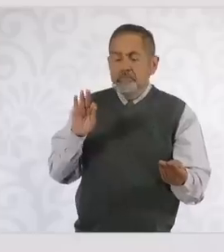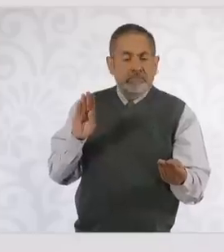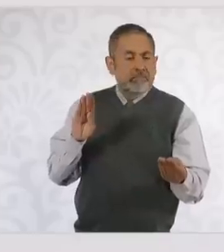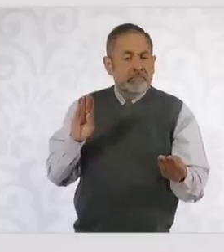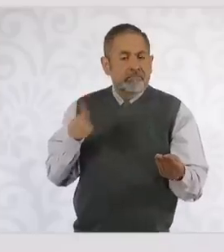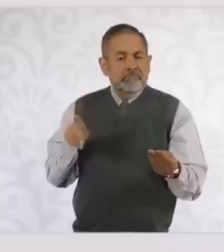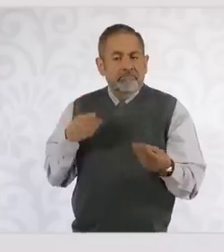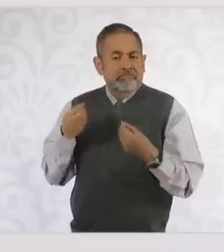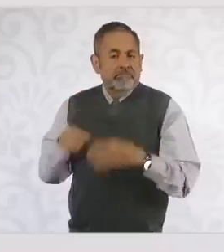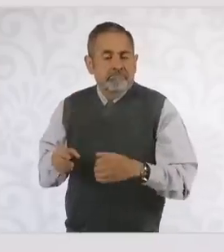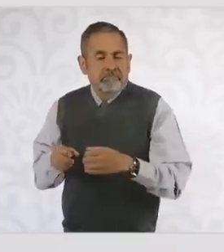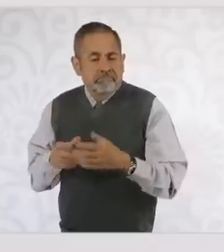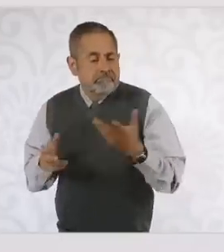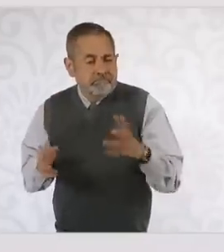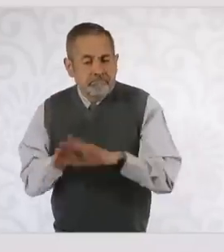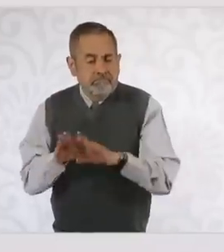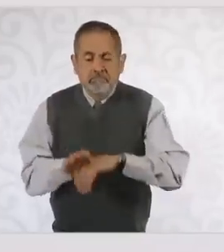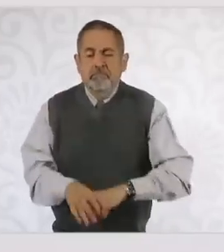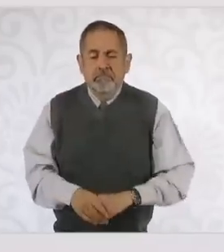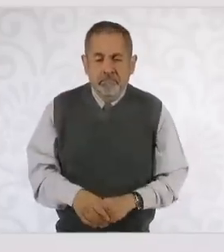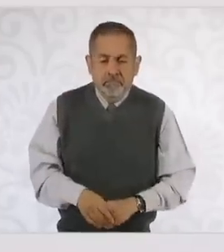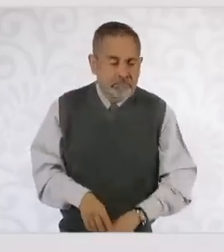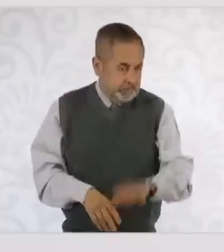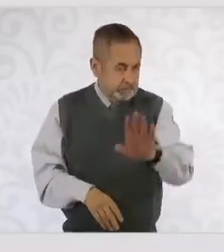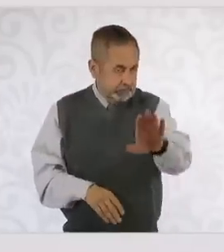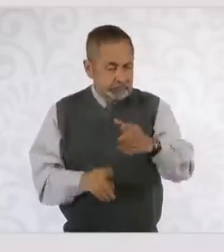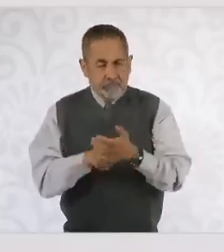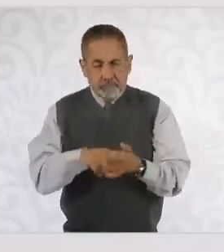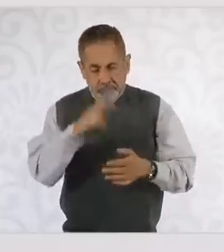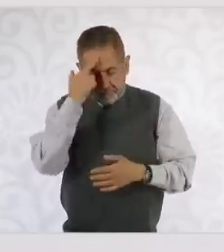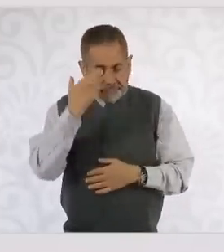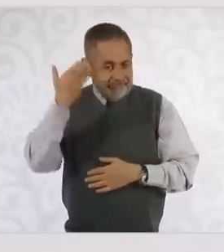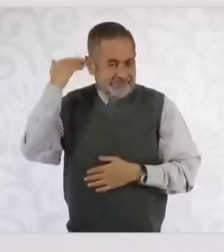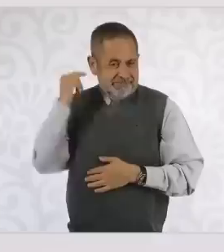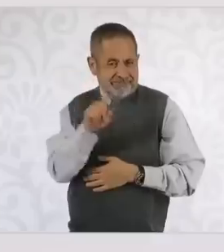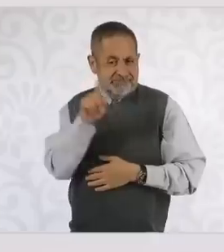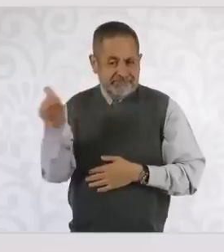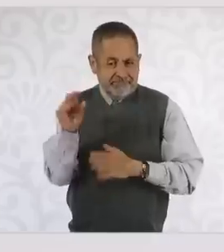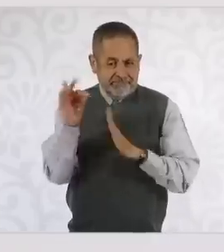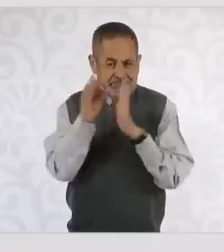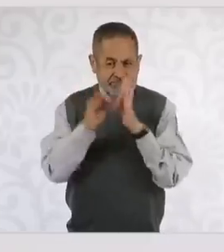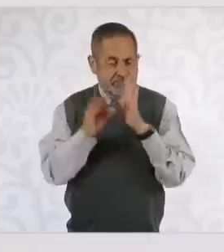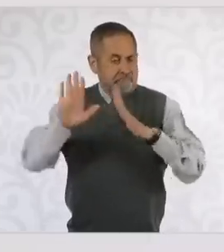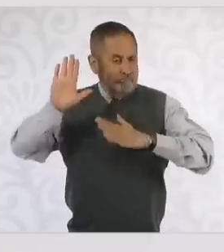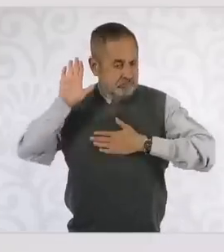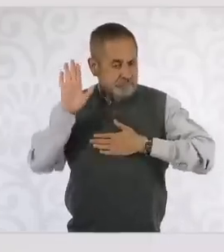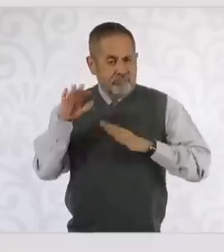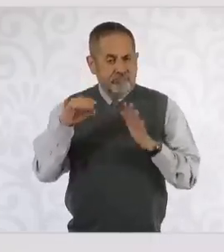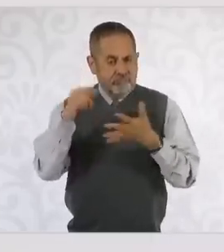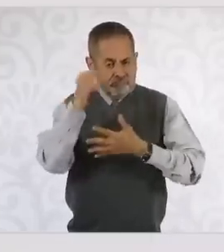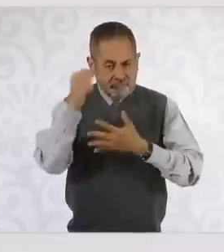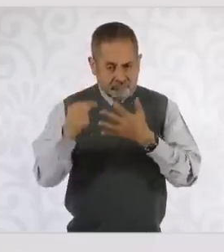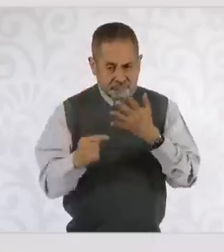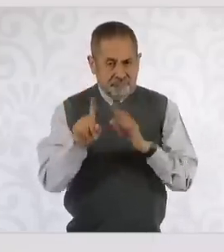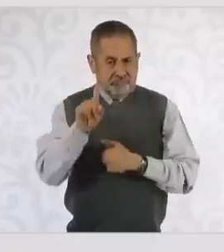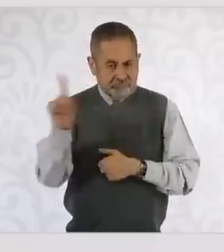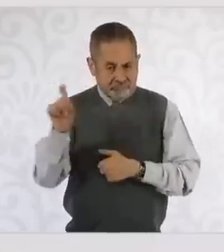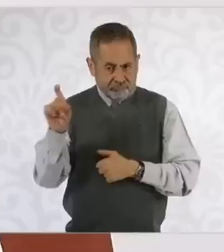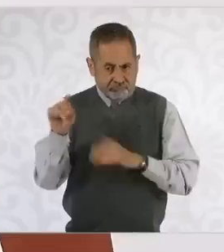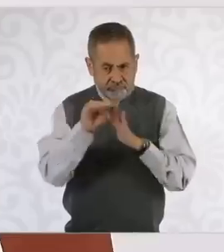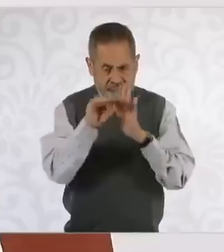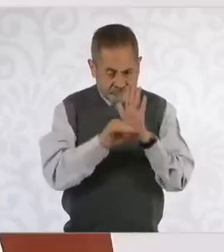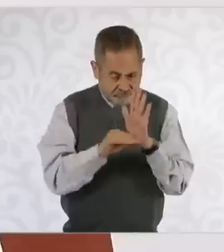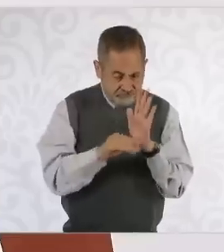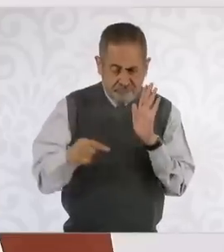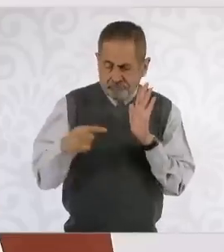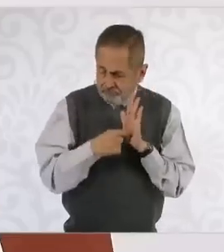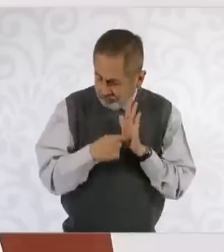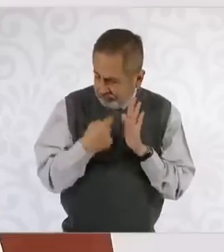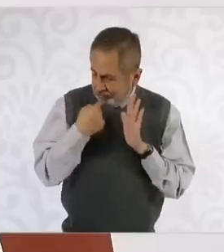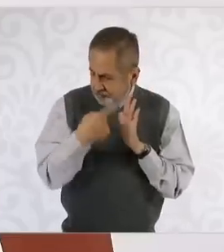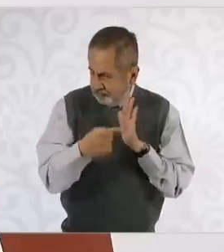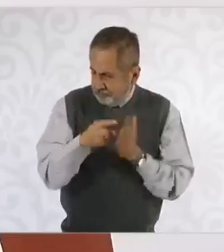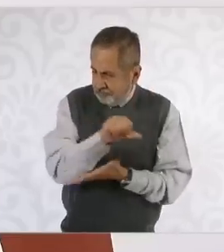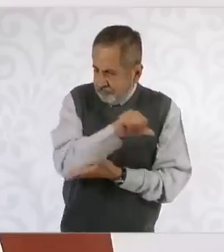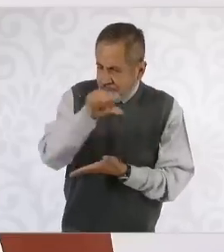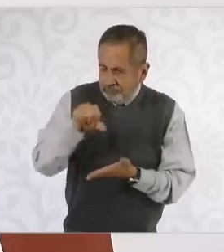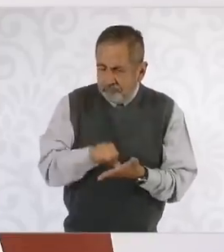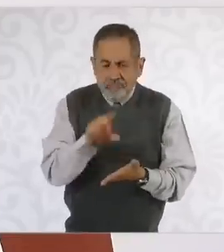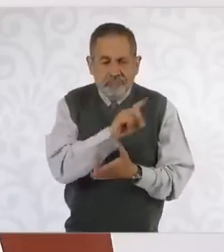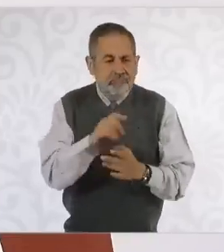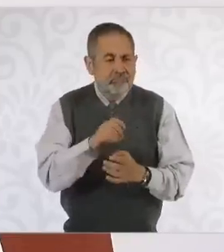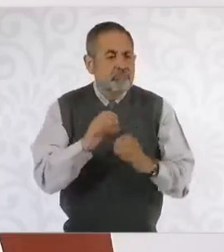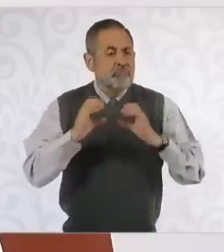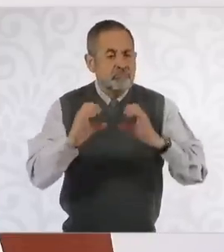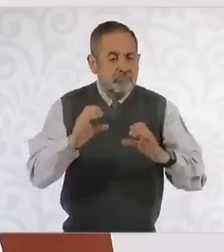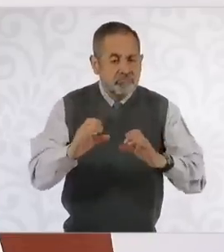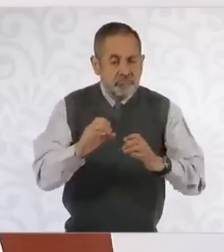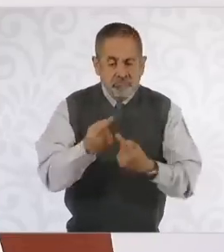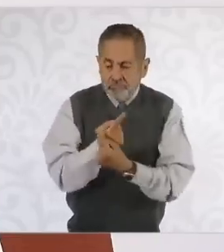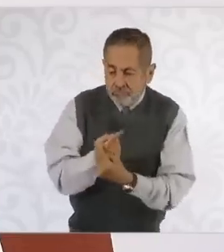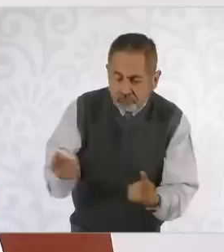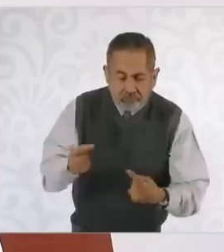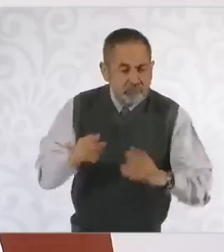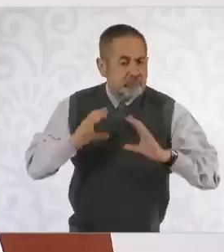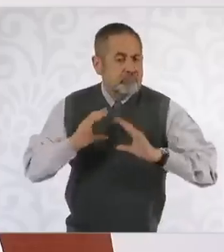trabajando como lo prometí en los 100 puntos en las e centros de Cuidado educación inicial e